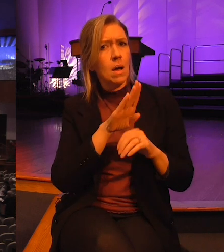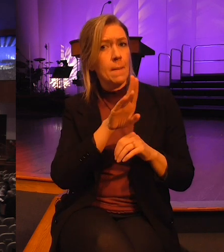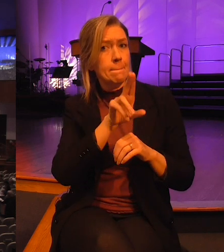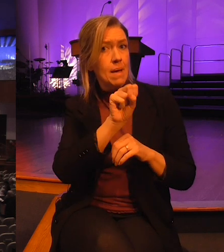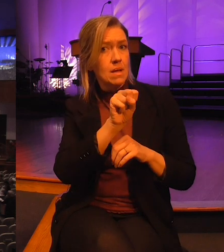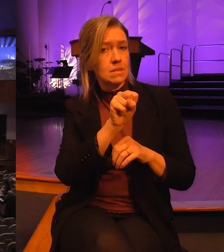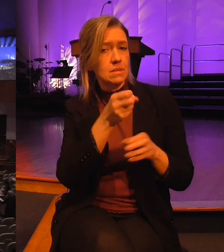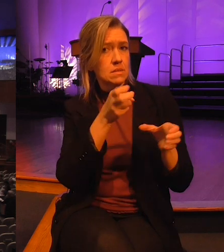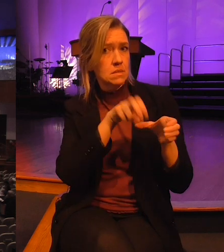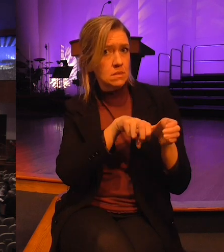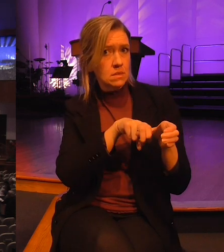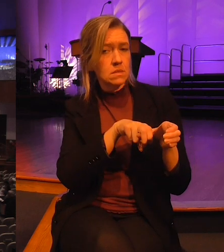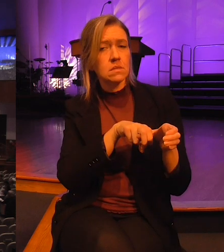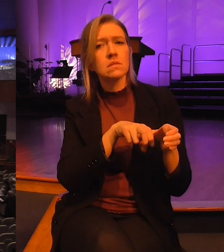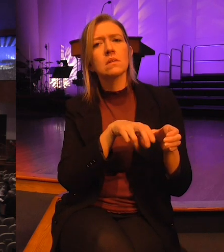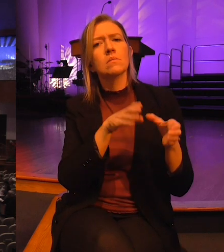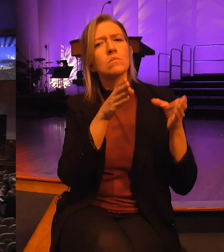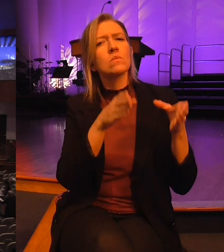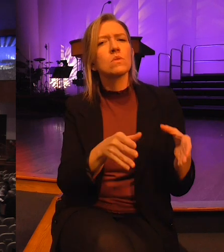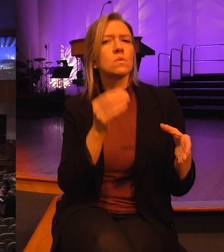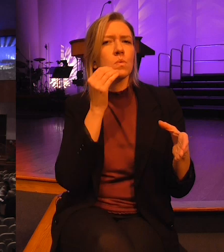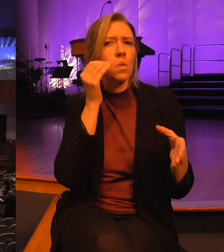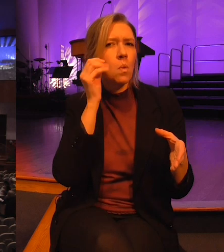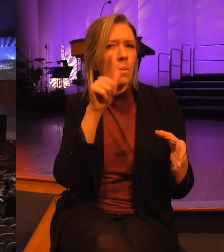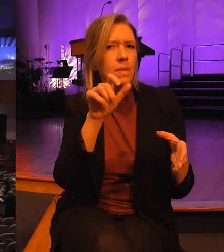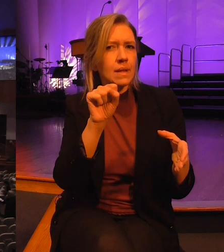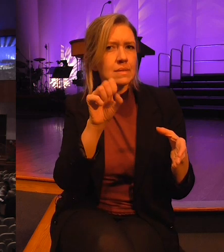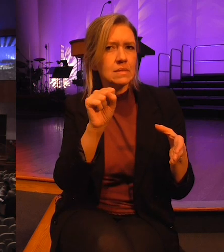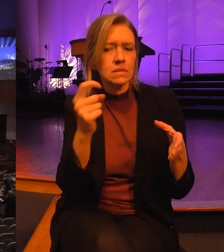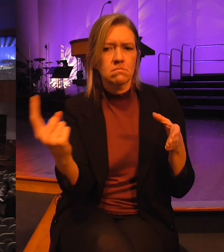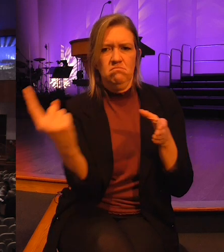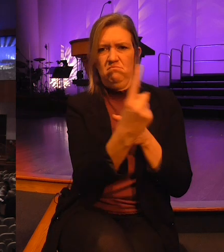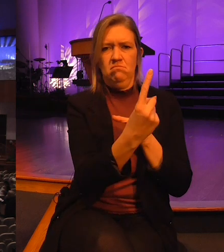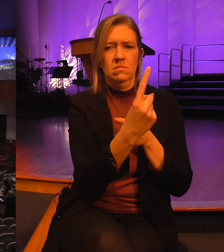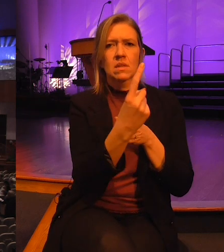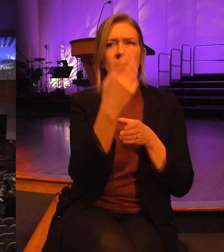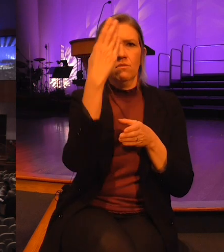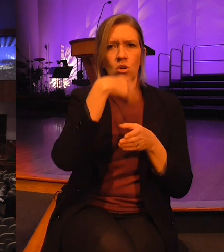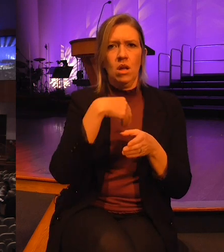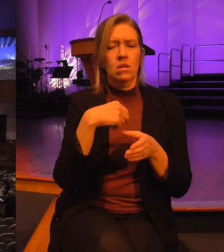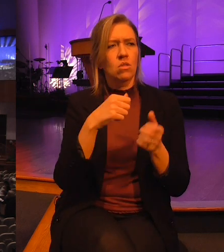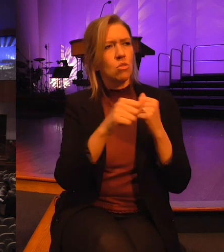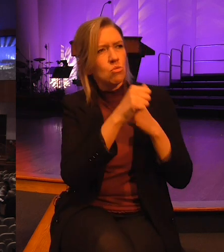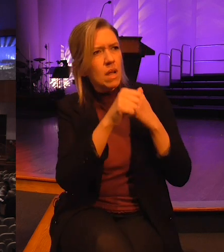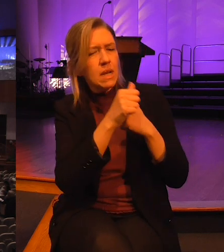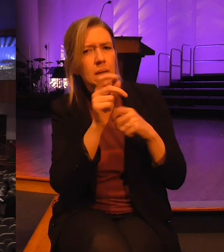frente a él y estaba amenazando a la gente y me bajé. el autobús y le dije al autobús que se